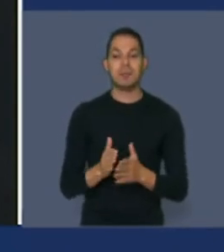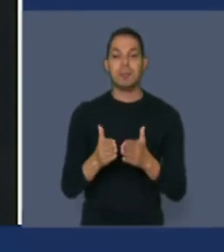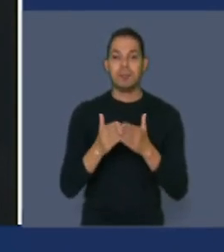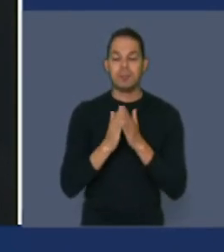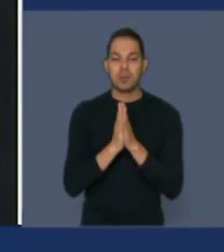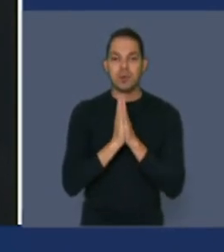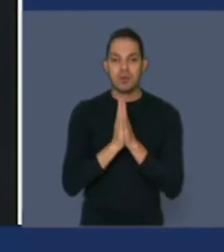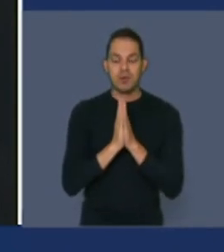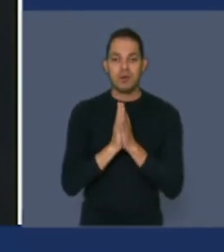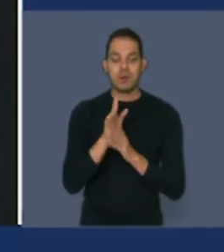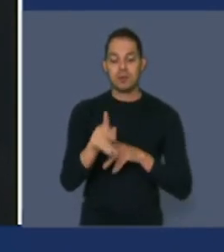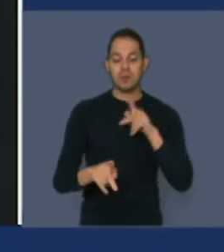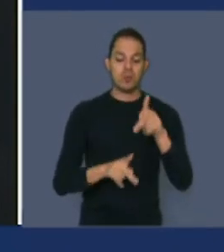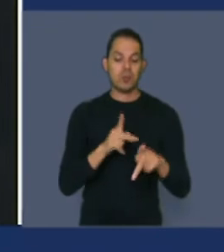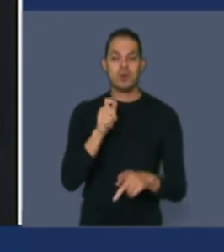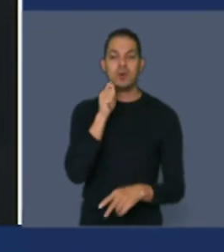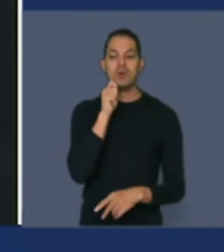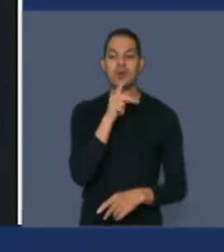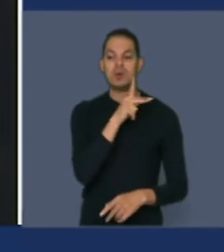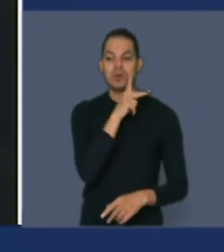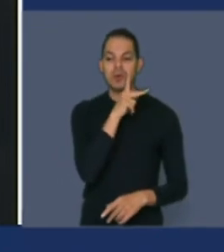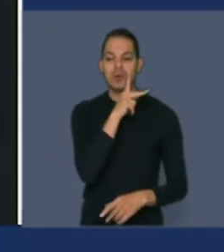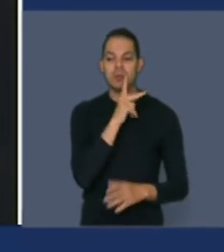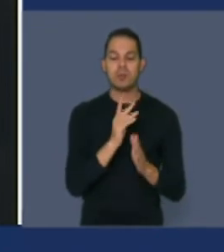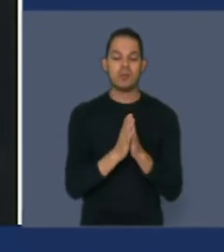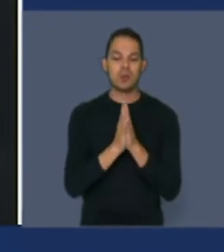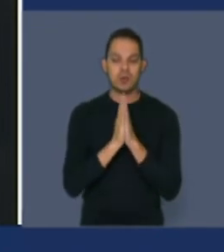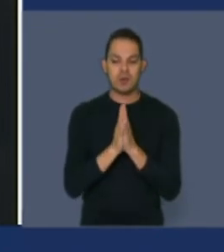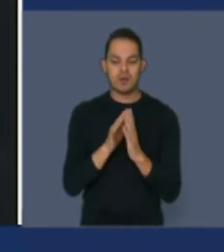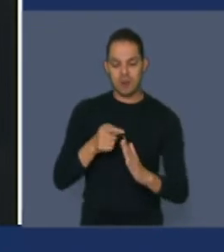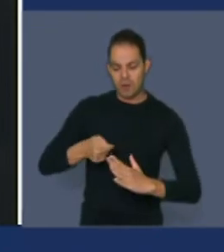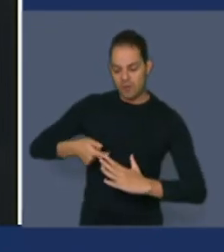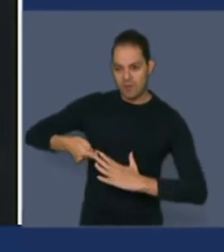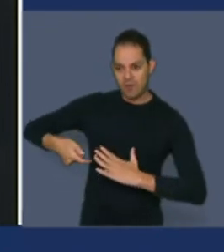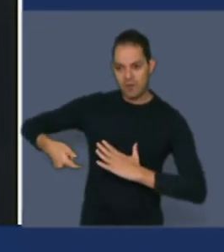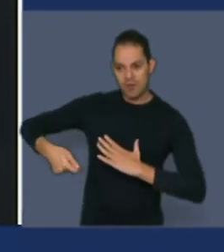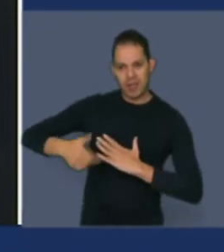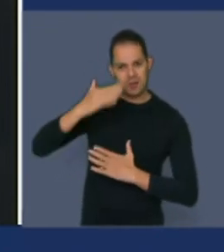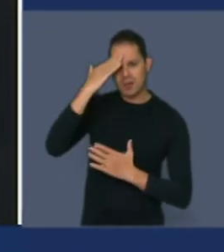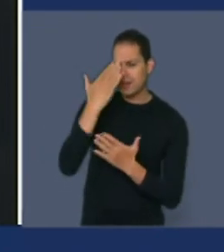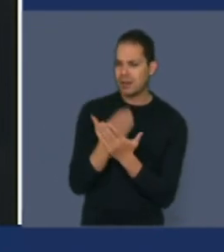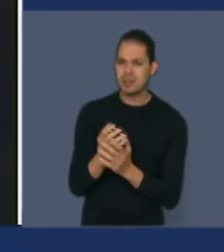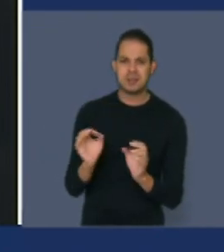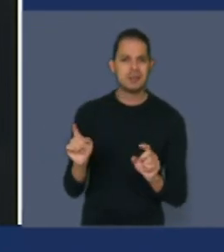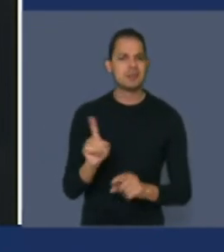POVO, DO AMAPÁ, NÃO CAIA NESSAS "FAKE NEWS." NÓS SOMOS A FAVOR DO VOTO IMPRESSO AUDITÁVEL, NÓS ACREDITAMOS